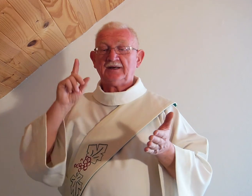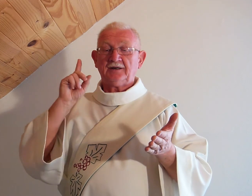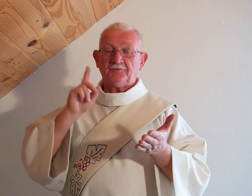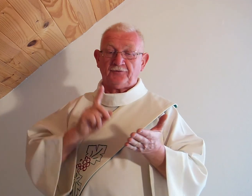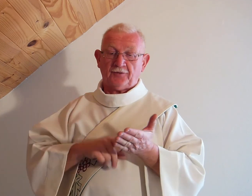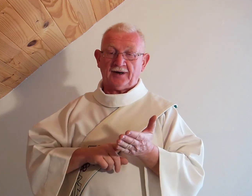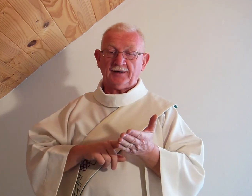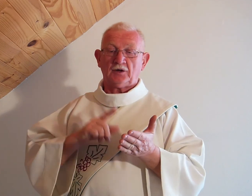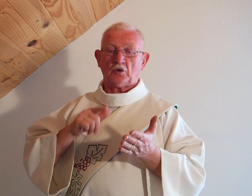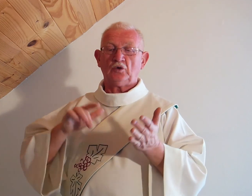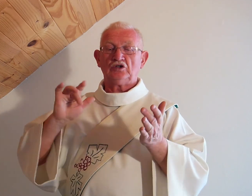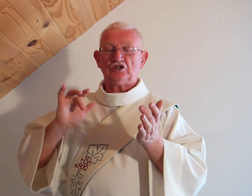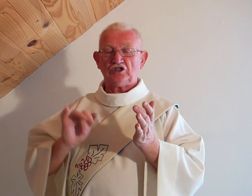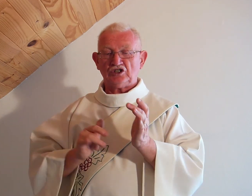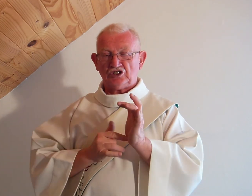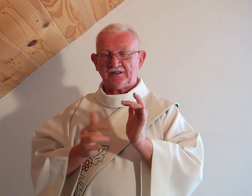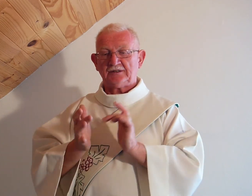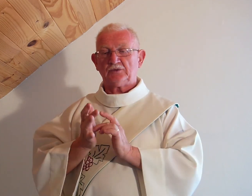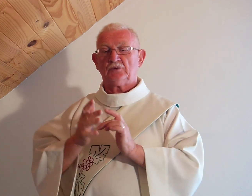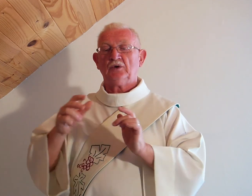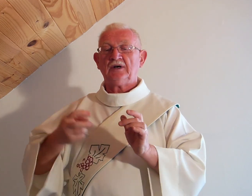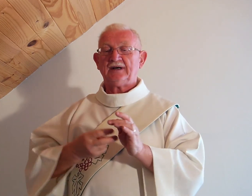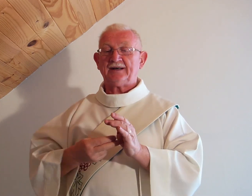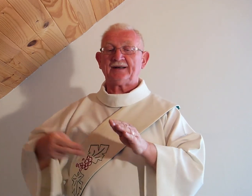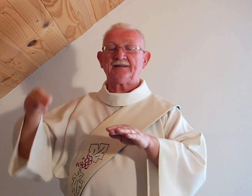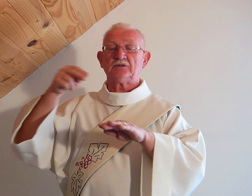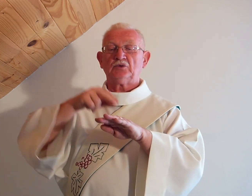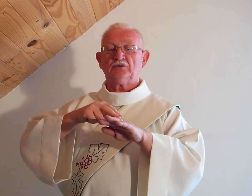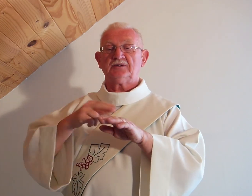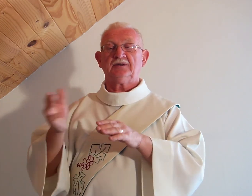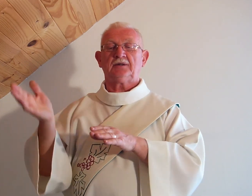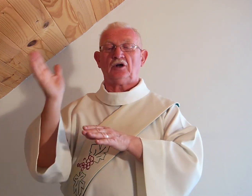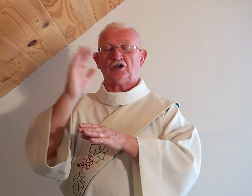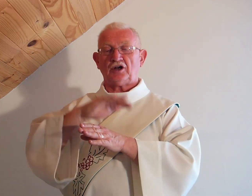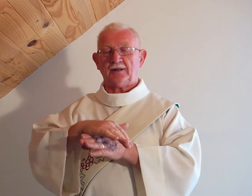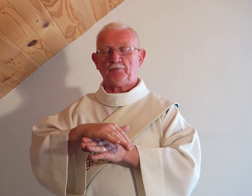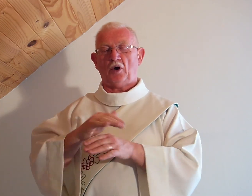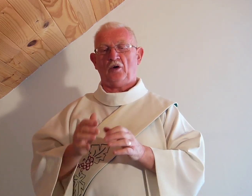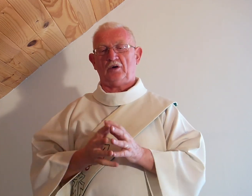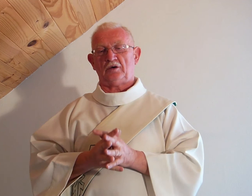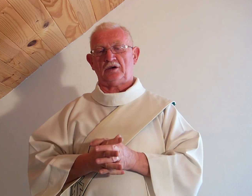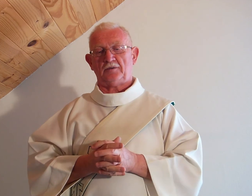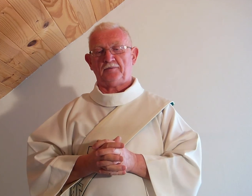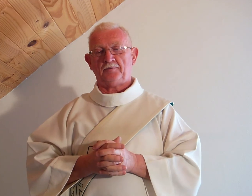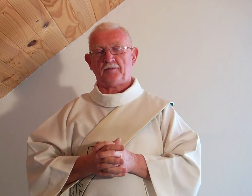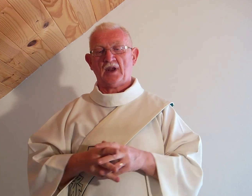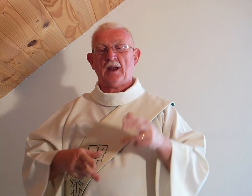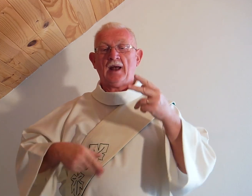il fallait que Jésus ressuscite d’entre les morts.